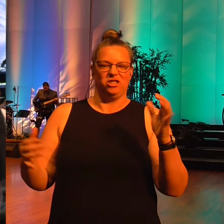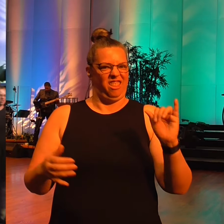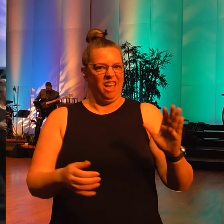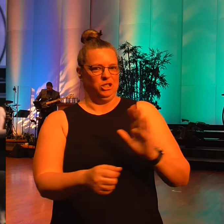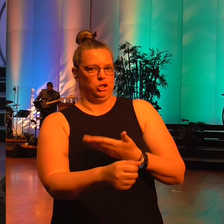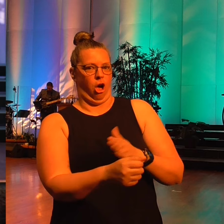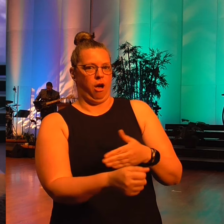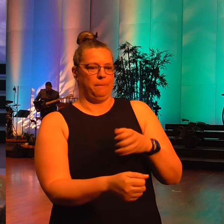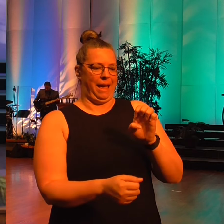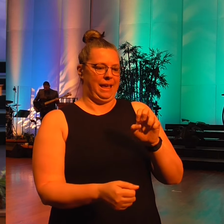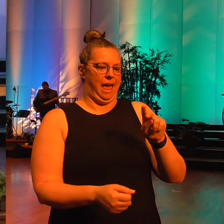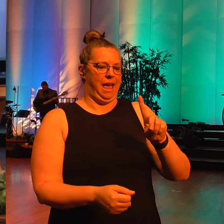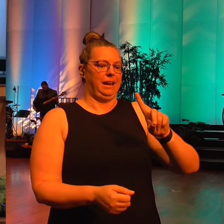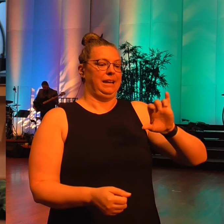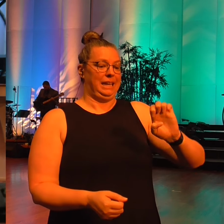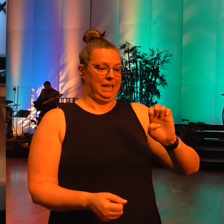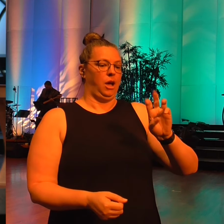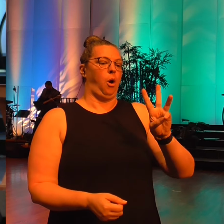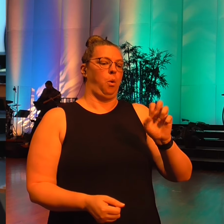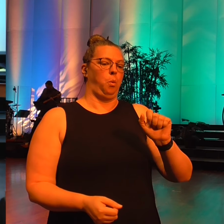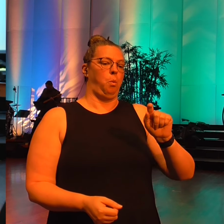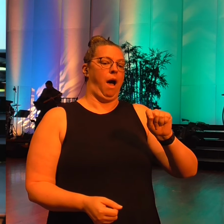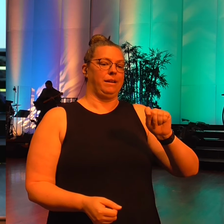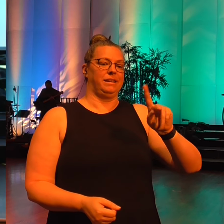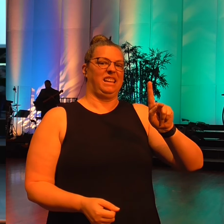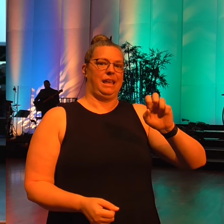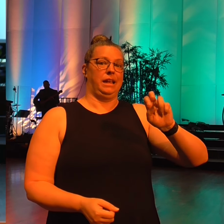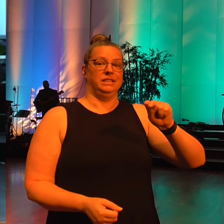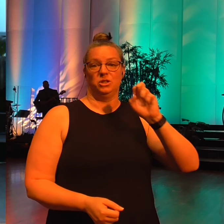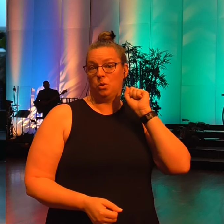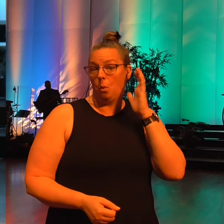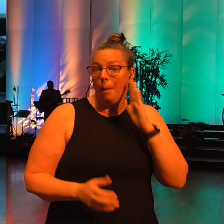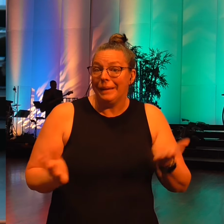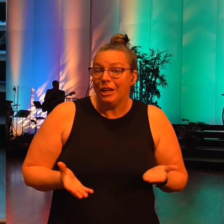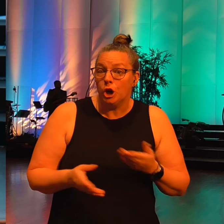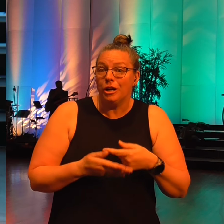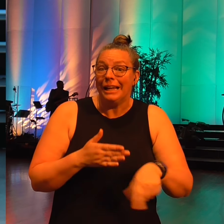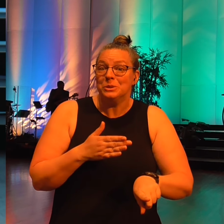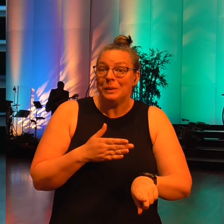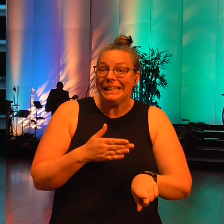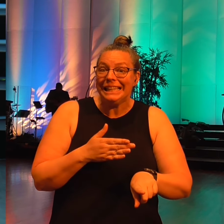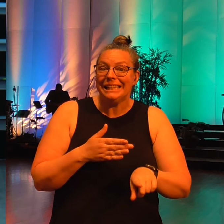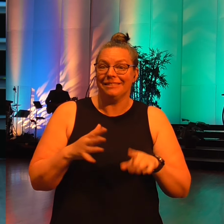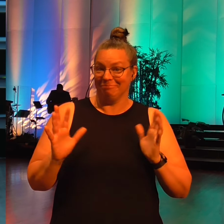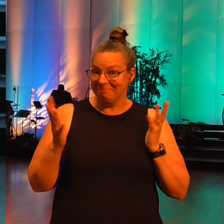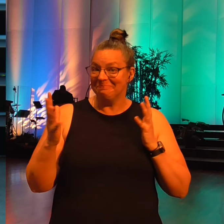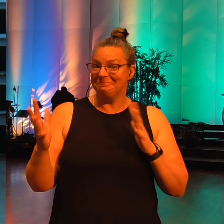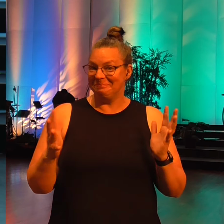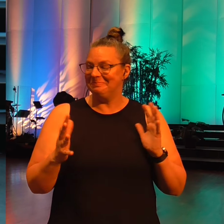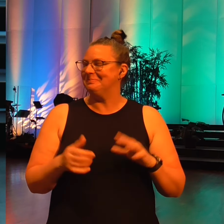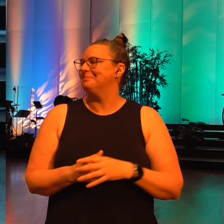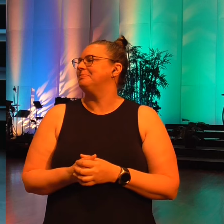increíble Eddie Watkins que estará con nosotros aquí el próximo domingo Por cierto